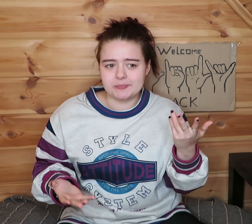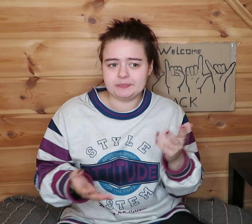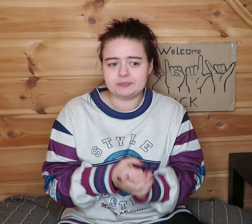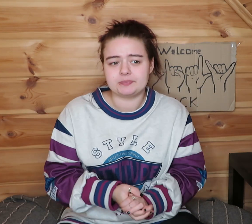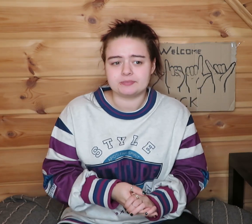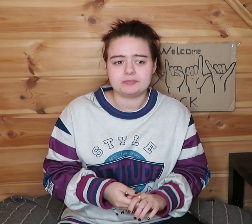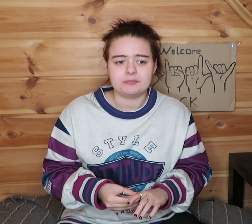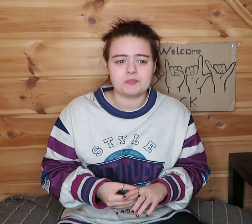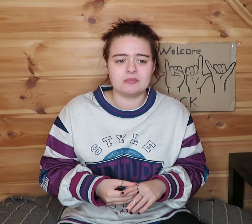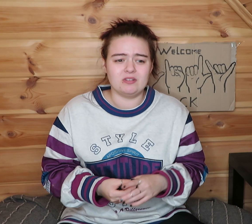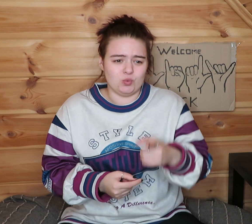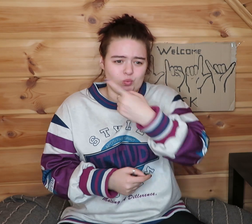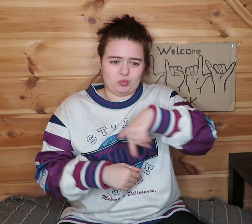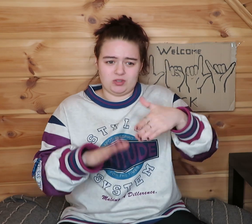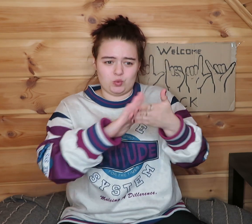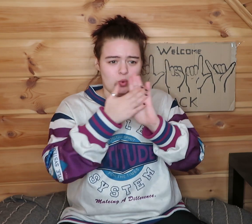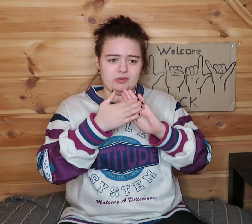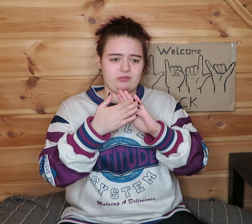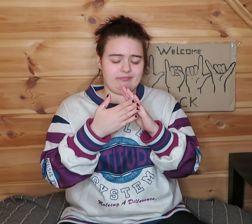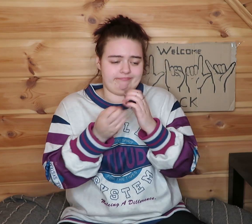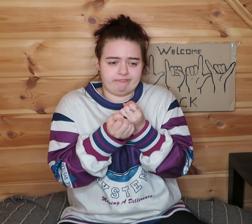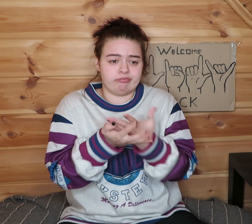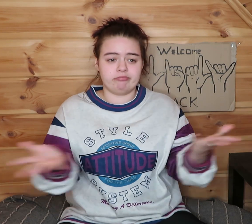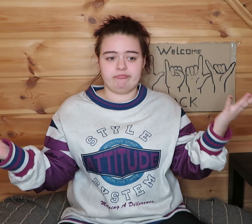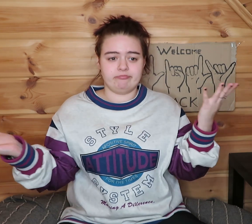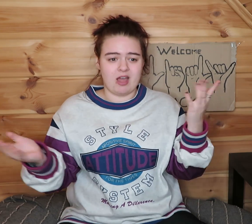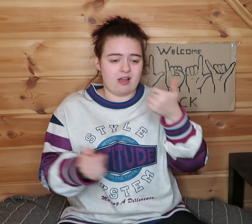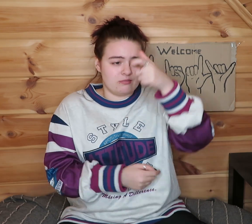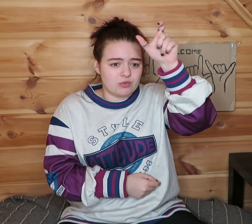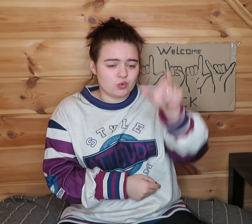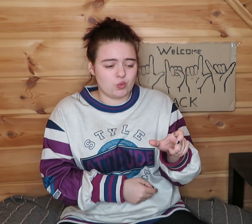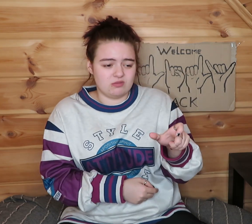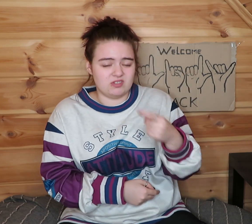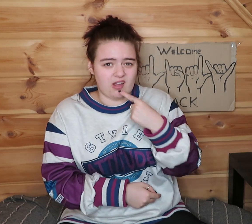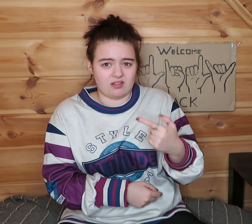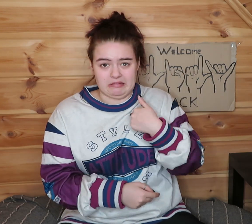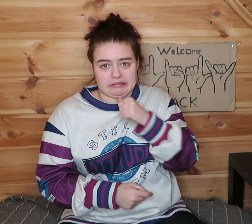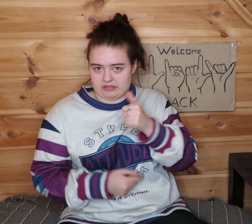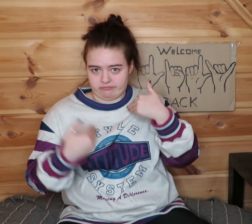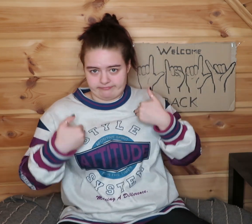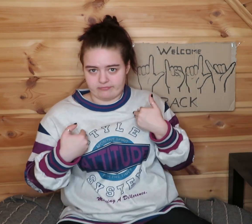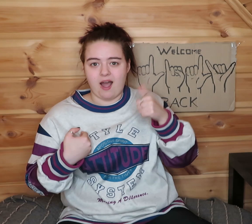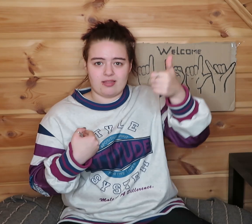Unsere Community ist so vielfältig. Eine Person sagt...Also nicht ICH....